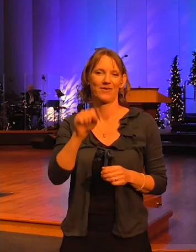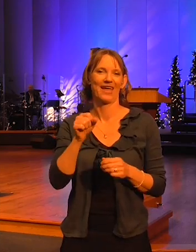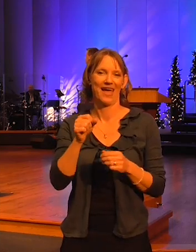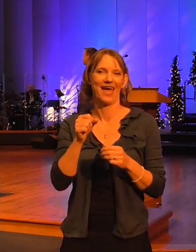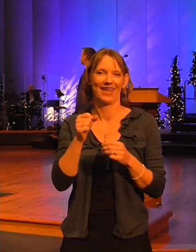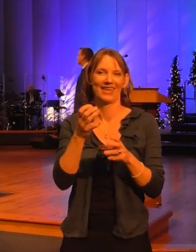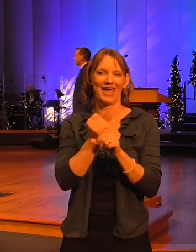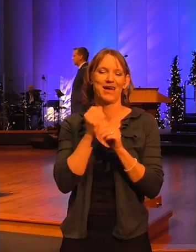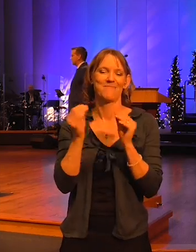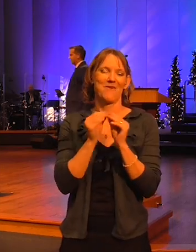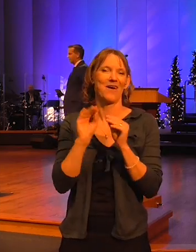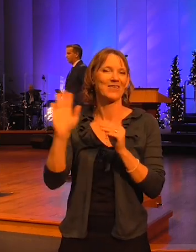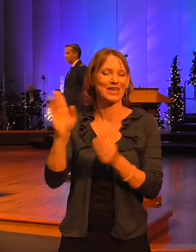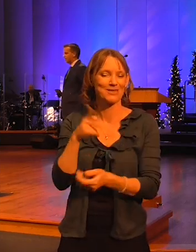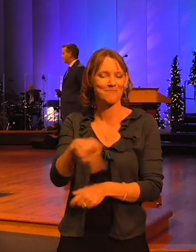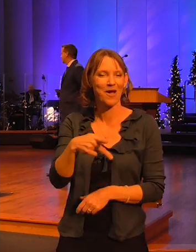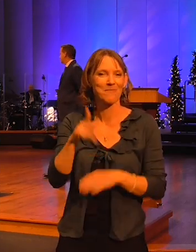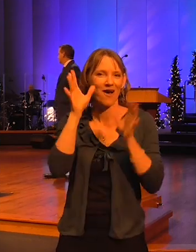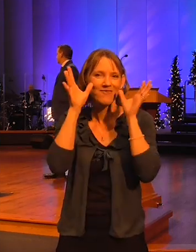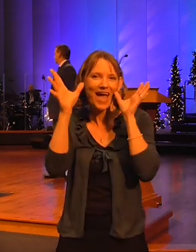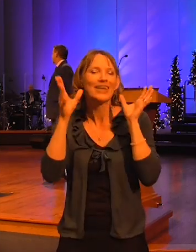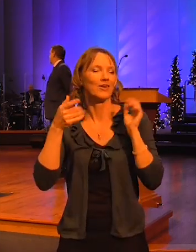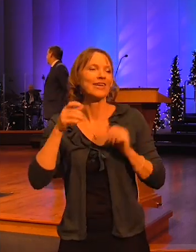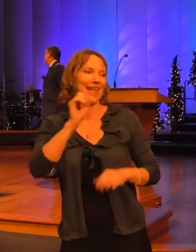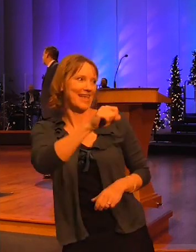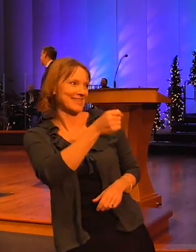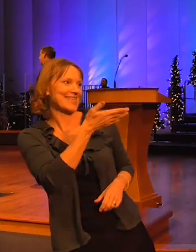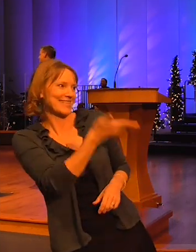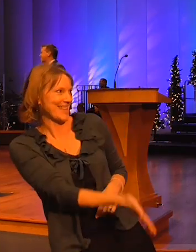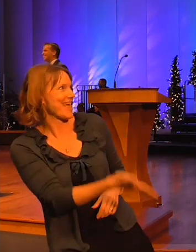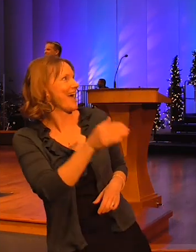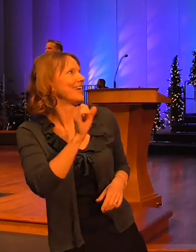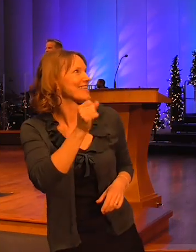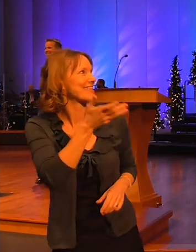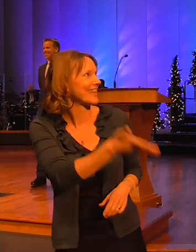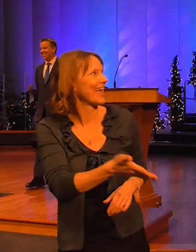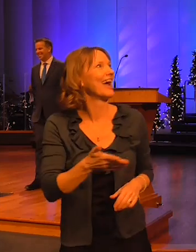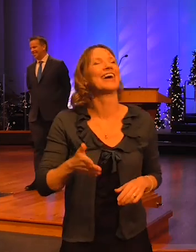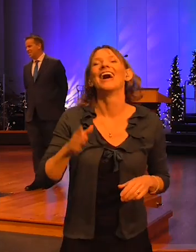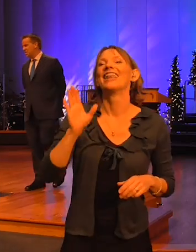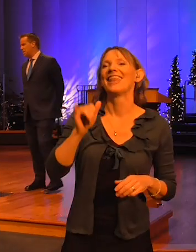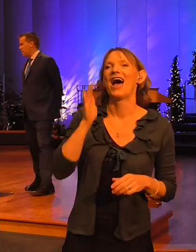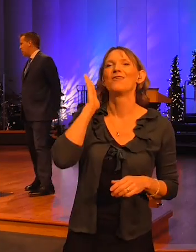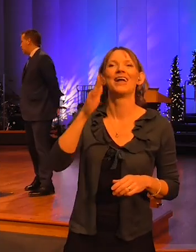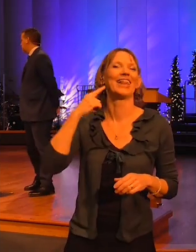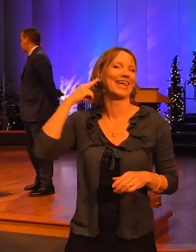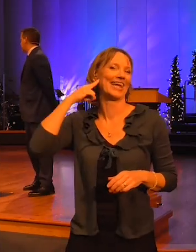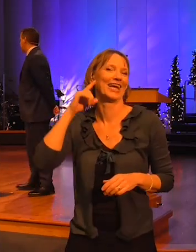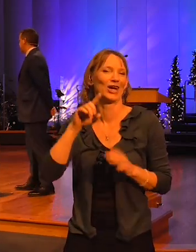ahí, está bien, ahí lo tienes, eso va a ser un gusano, ¿no? Muchas gracias